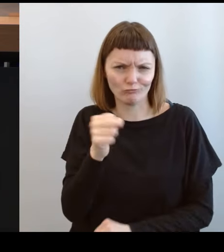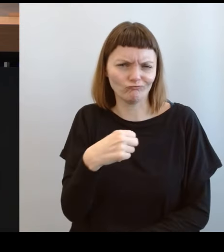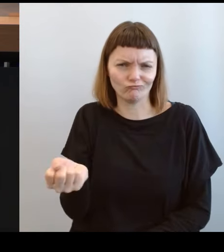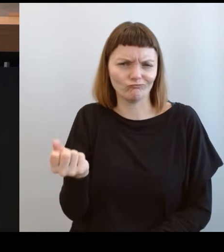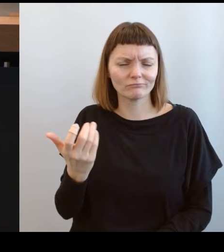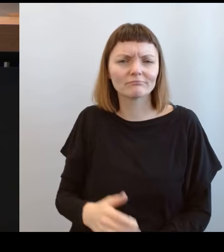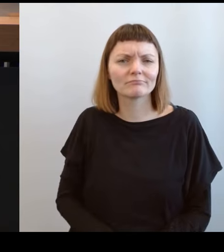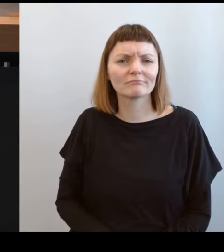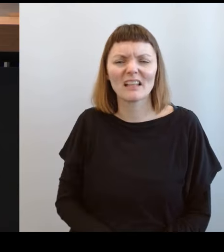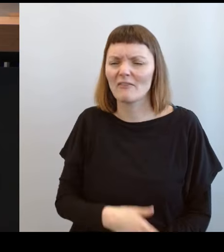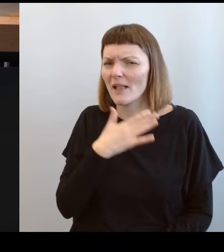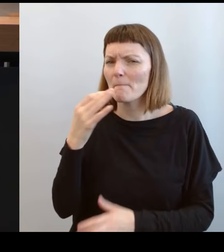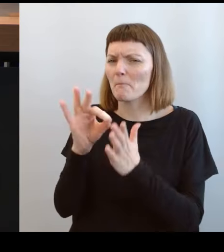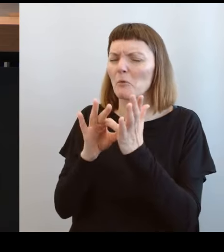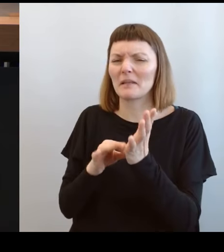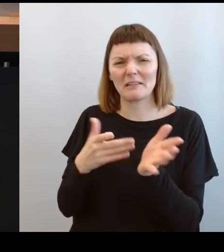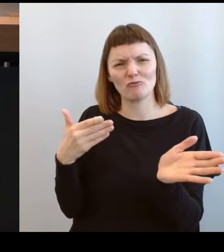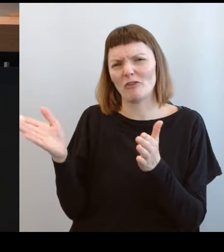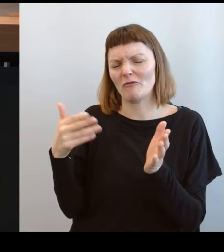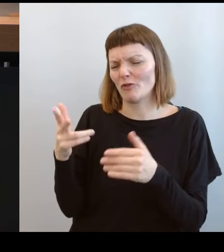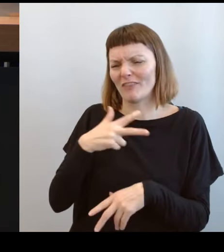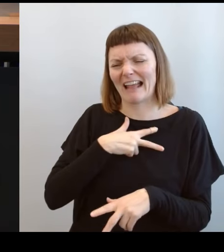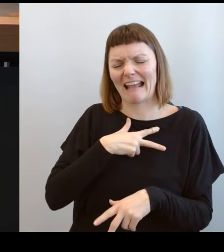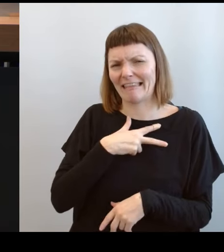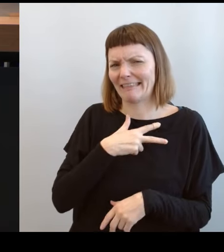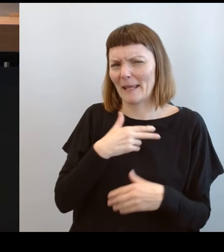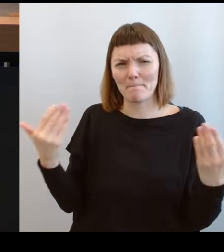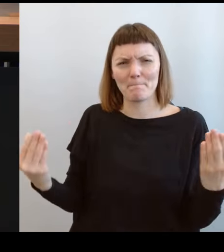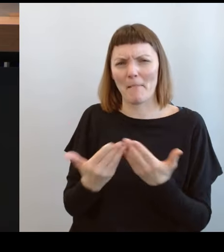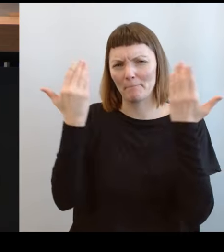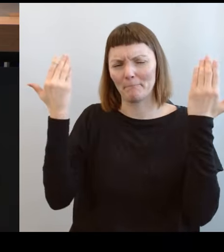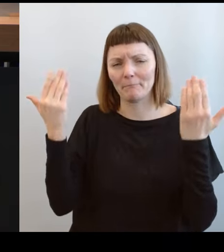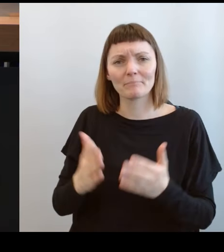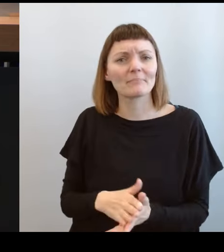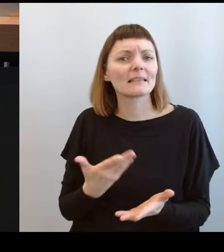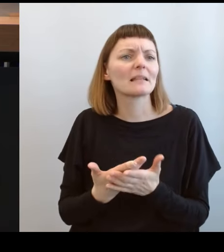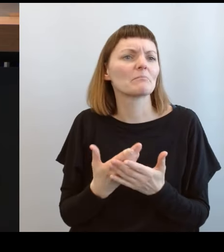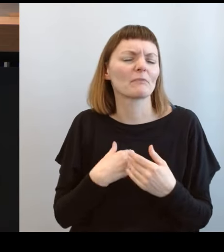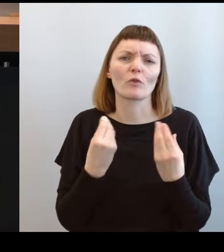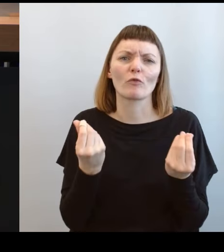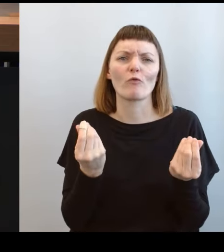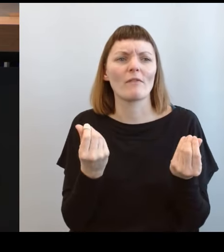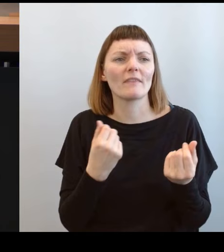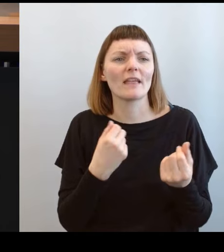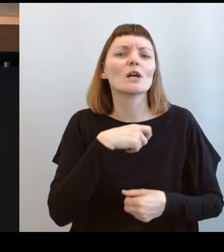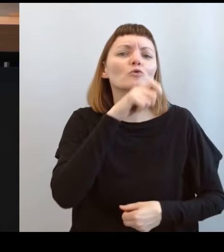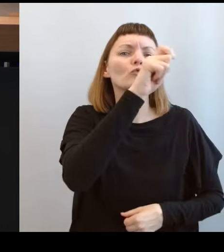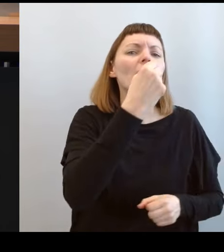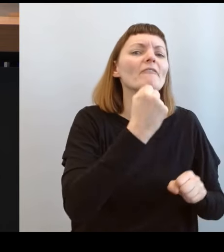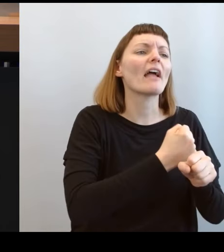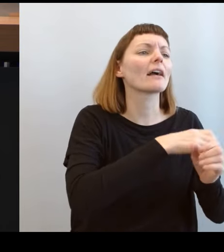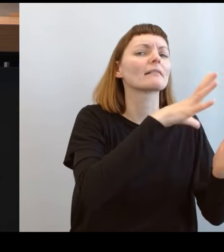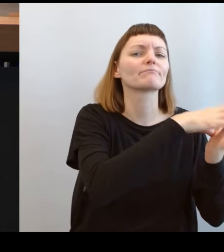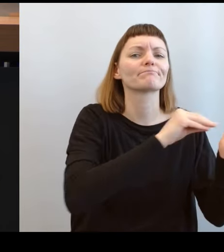Studentenwerk einfach Copy Paste in die Ausbildungswerk reingebracht. Viel wichtiger ist es, sich genau anzuschauen, was wir brauchen.